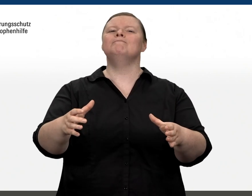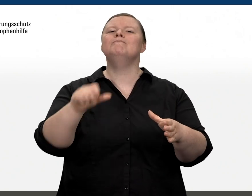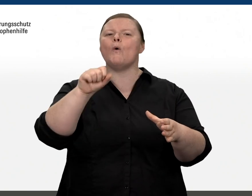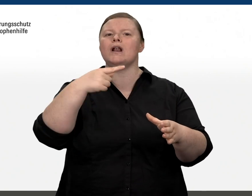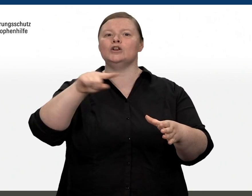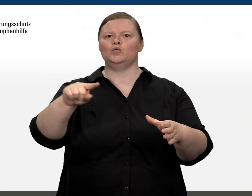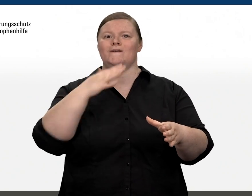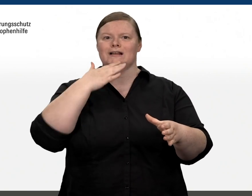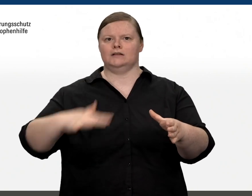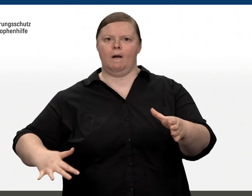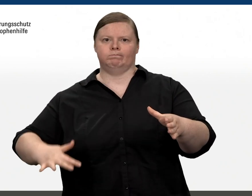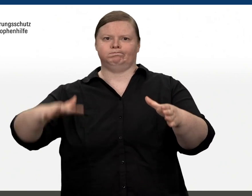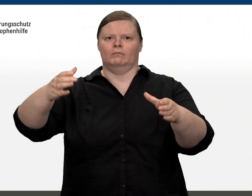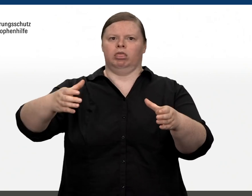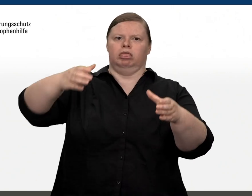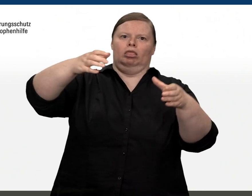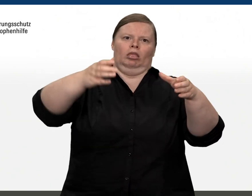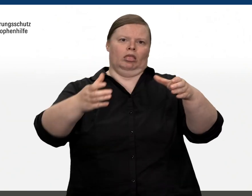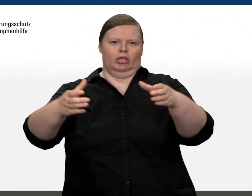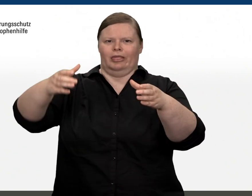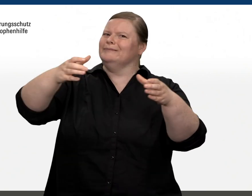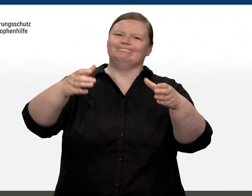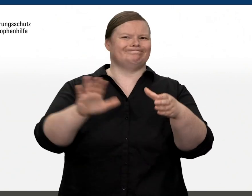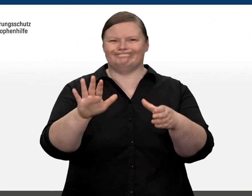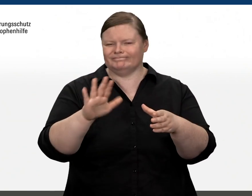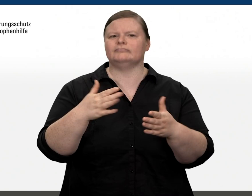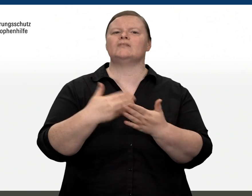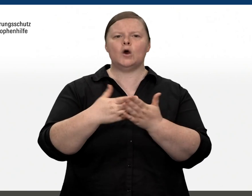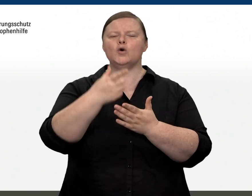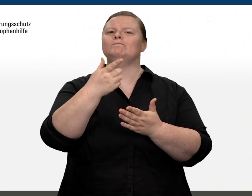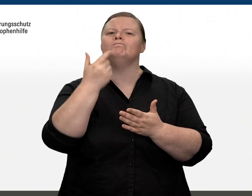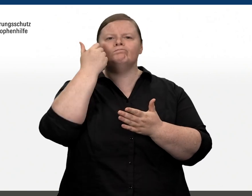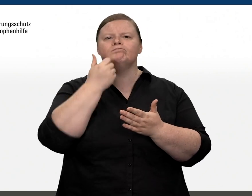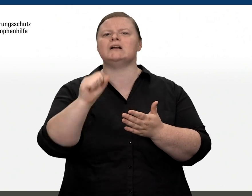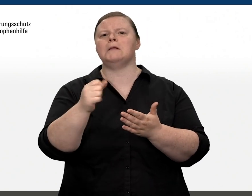gegen den Auftrieb durch das Wasser, indem Sie ihn